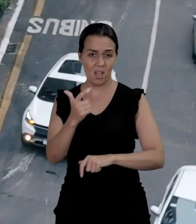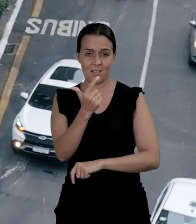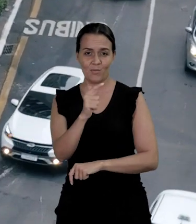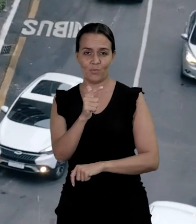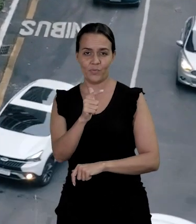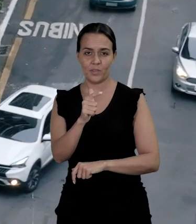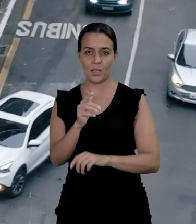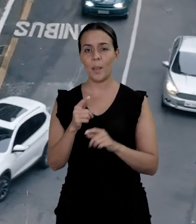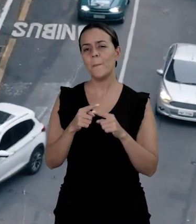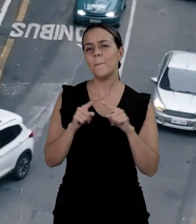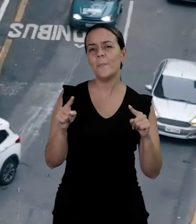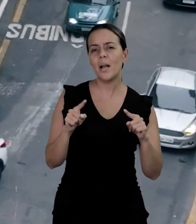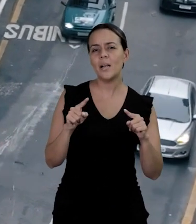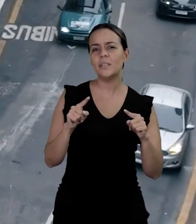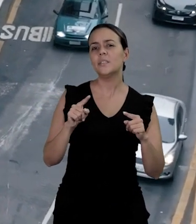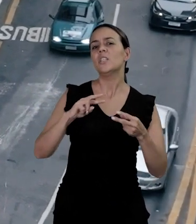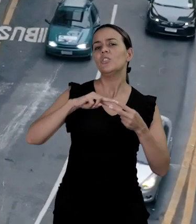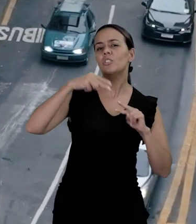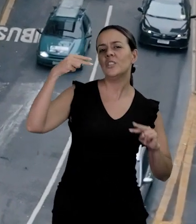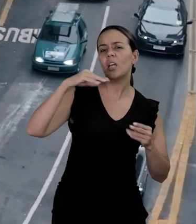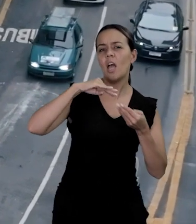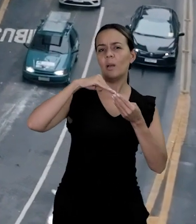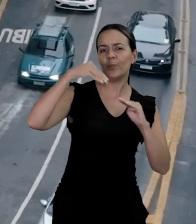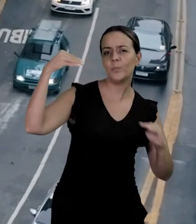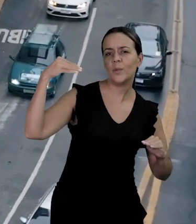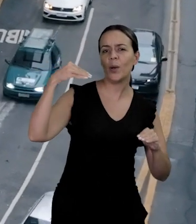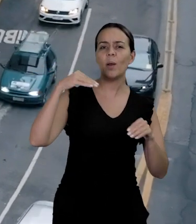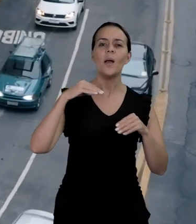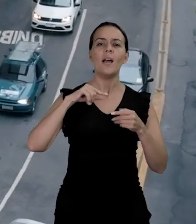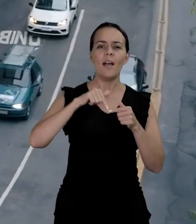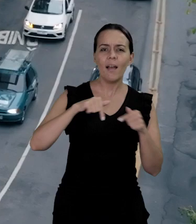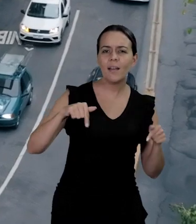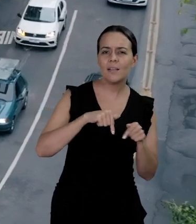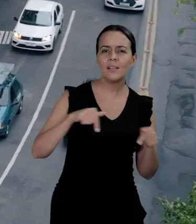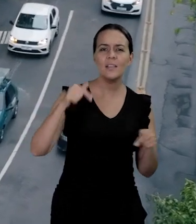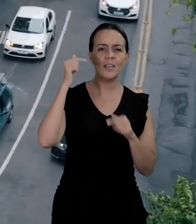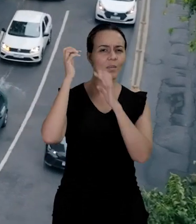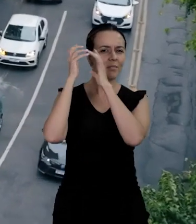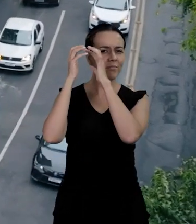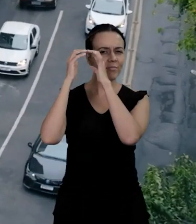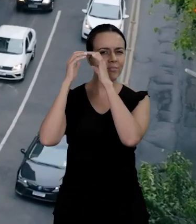a bioquímica, a neurobiologia, tomam a direção oposta,